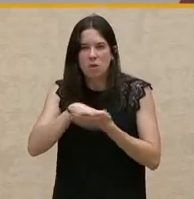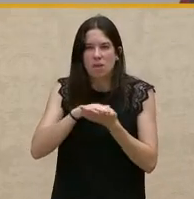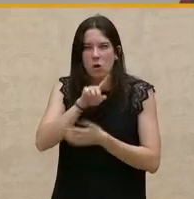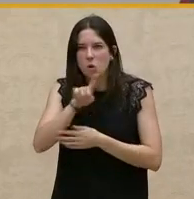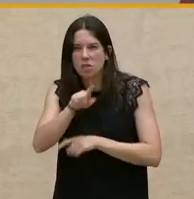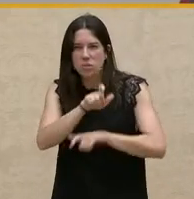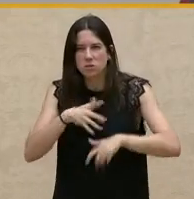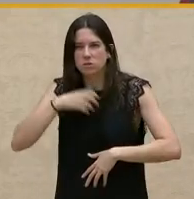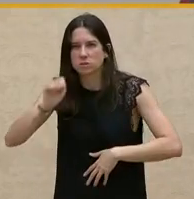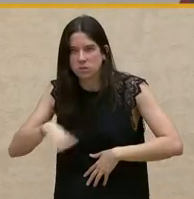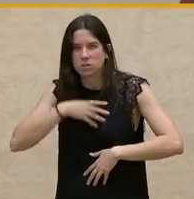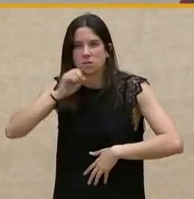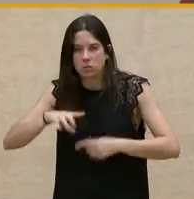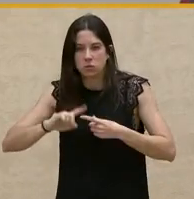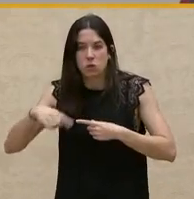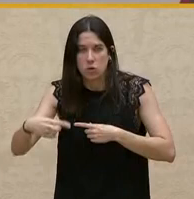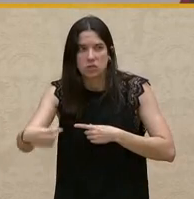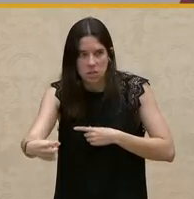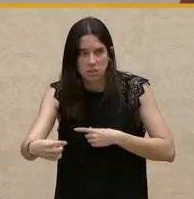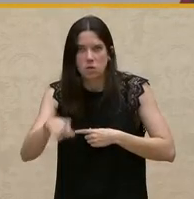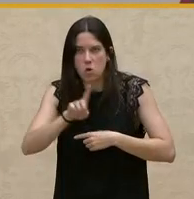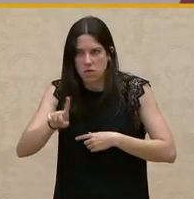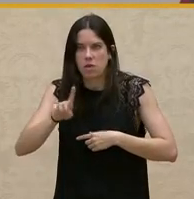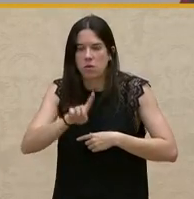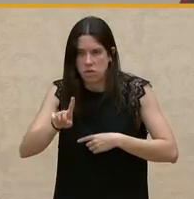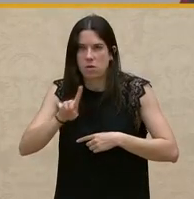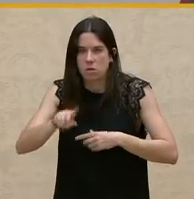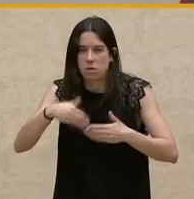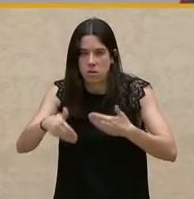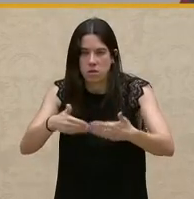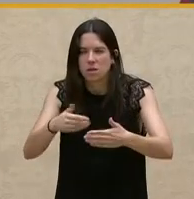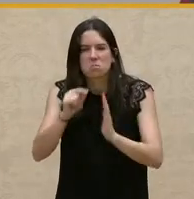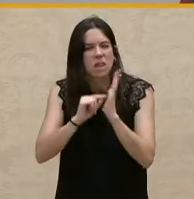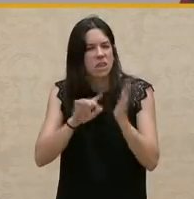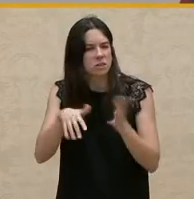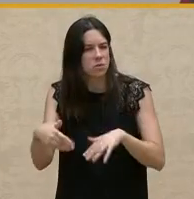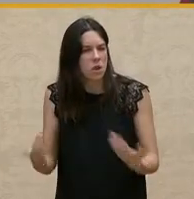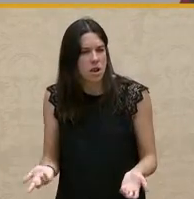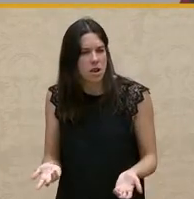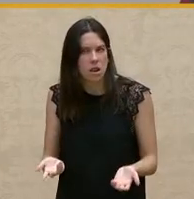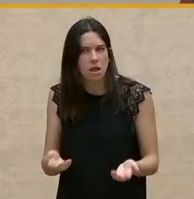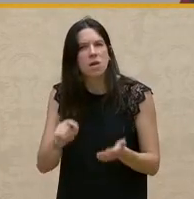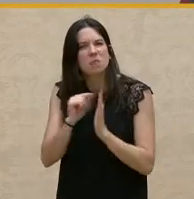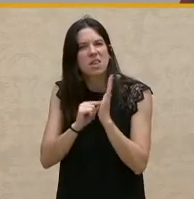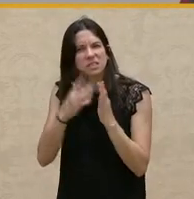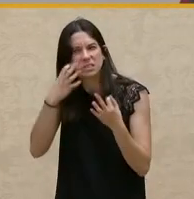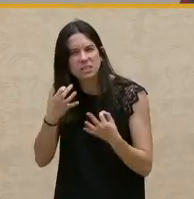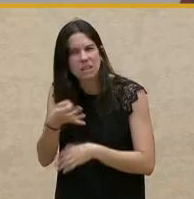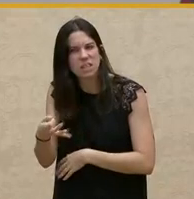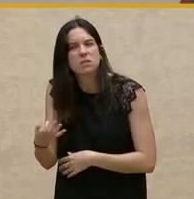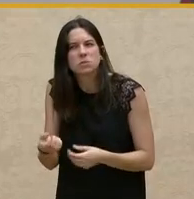que se suicidan cada día en España. Qué medidas se están tomando. Efectivas. Cuántas autonomías